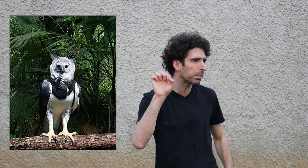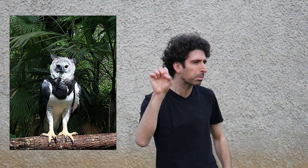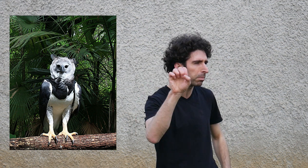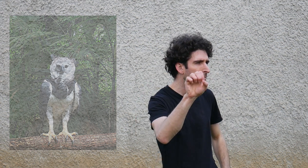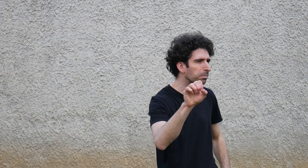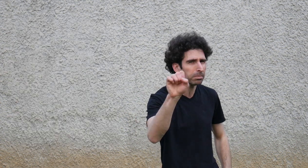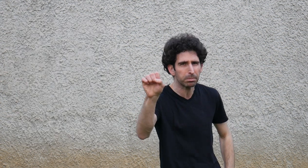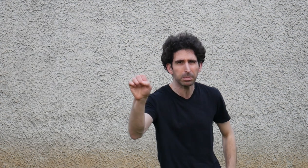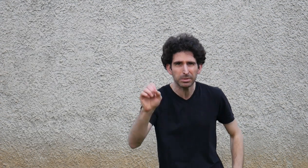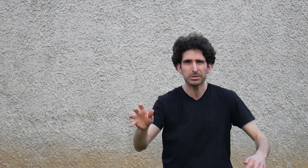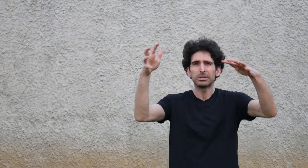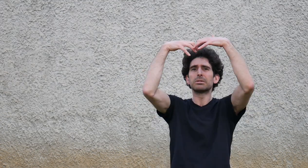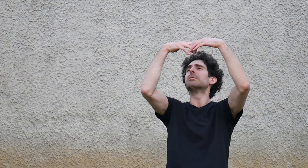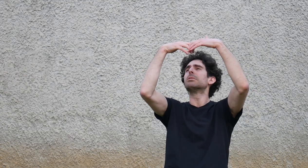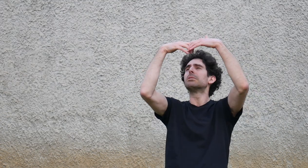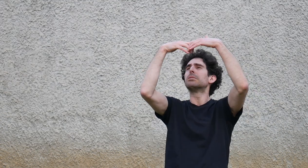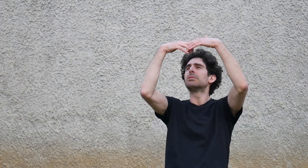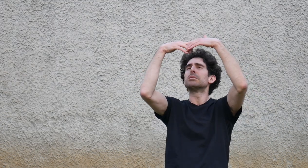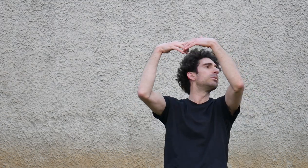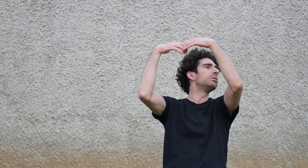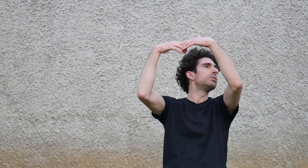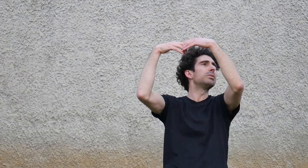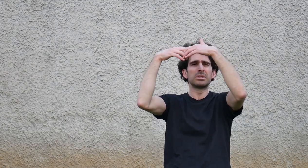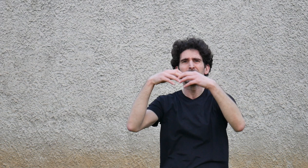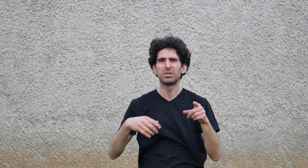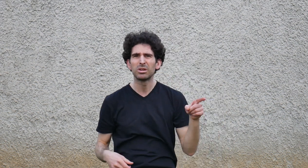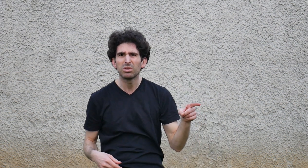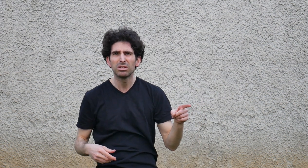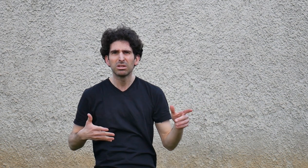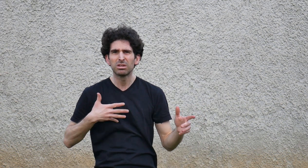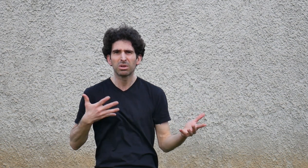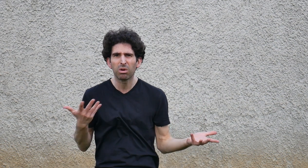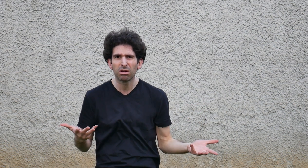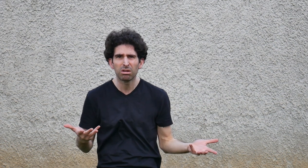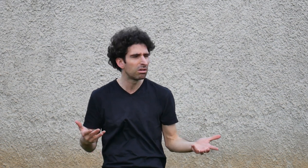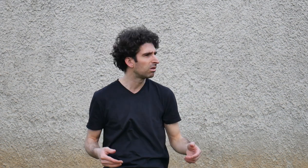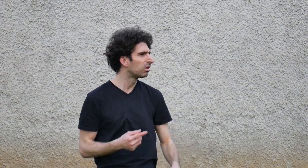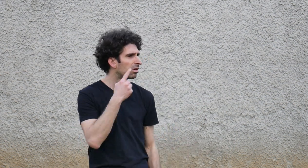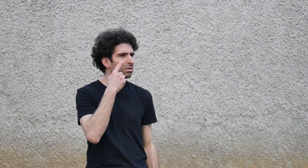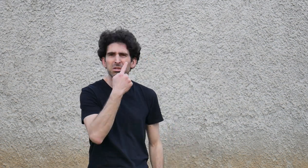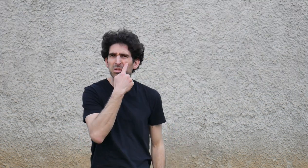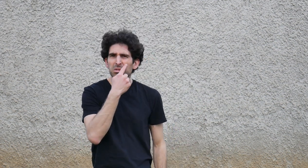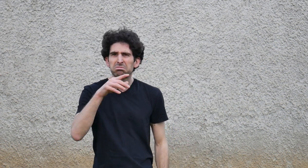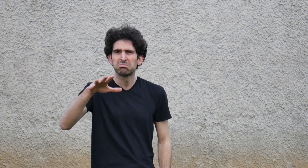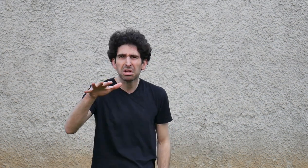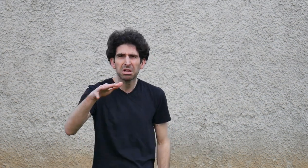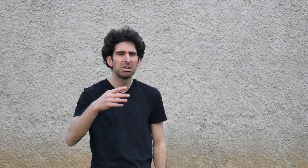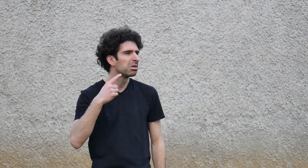et saisir le moindre bruit. Et le paresseux, lui, il fait quoi ? Sa vue n'est pas terrible,